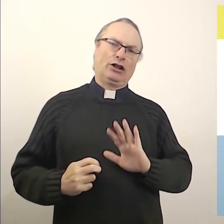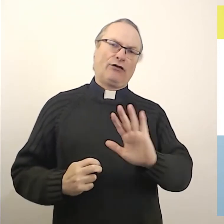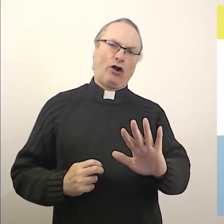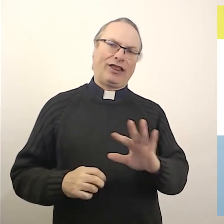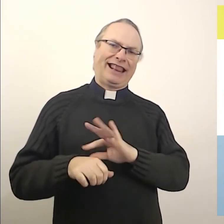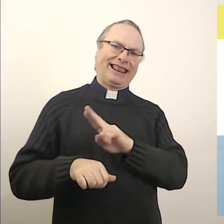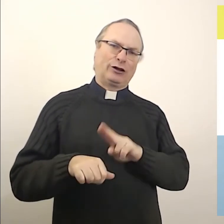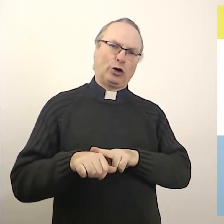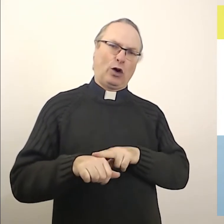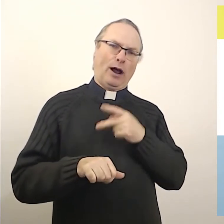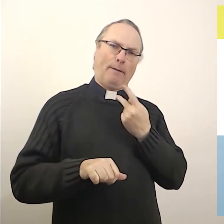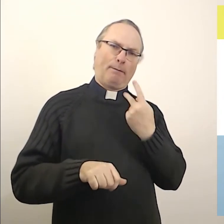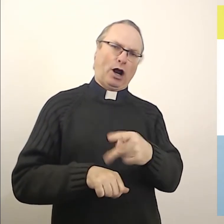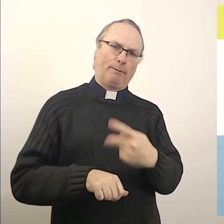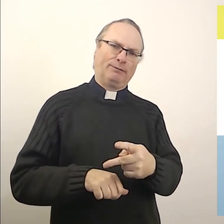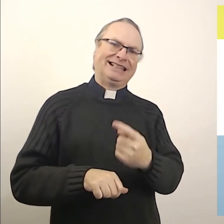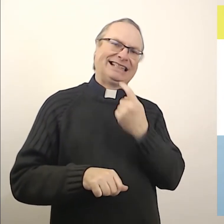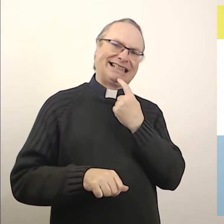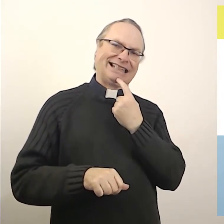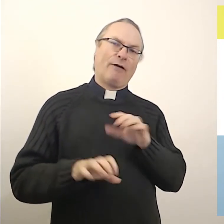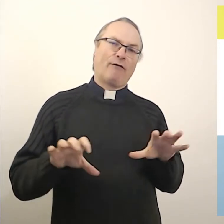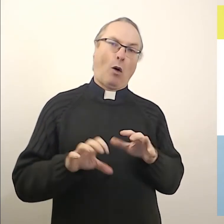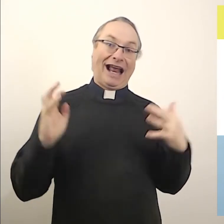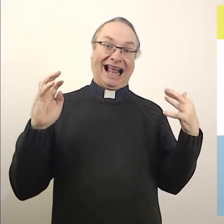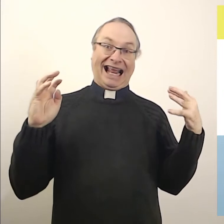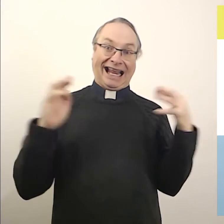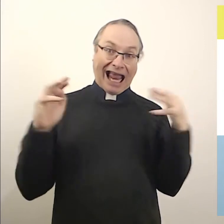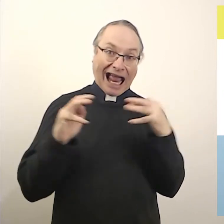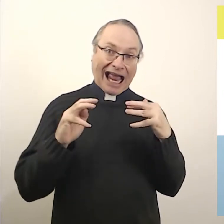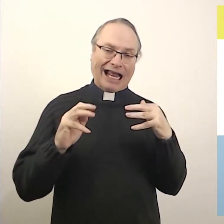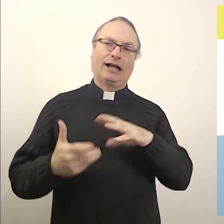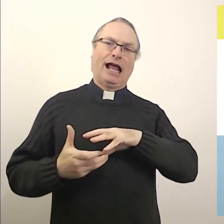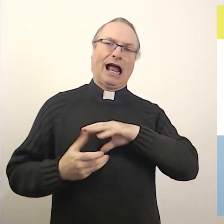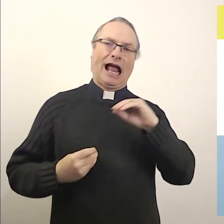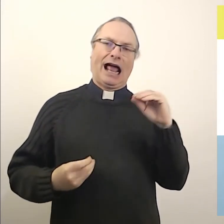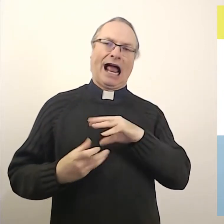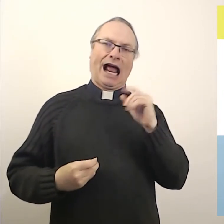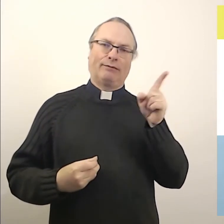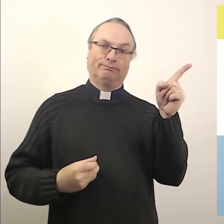de votre nature propre qui font la guerre à l'âme.